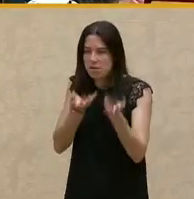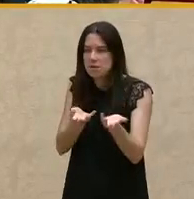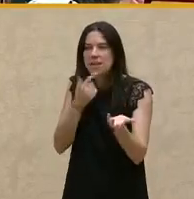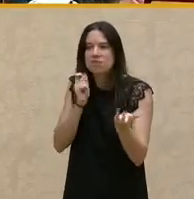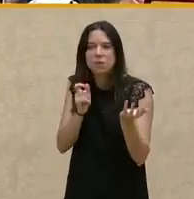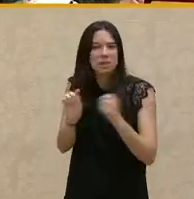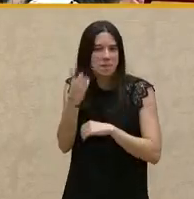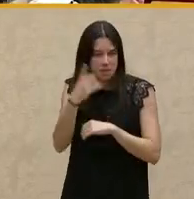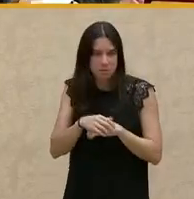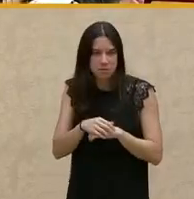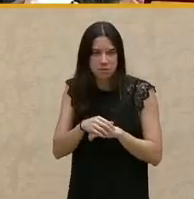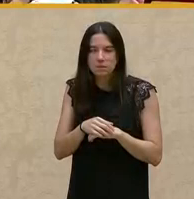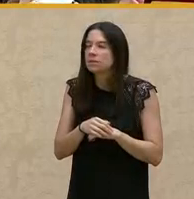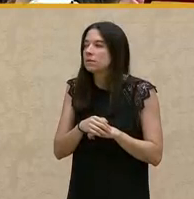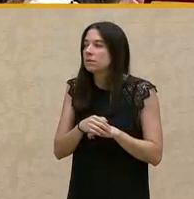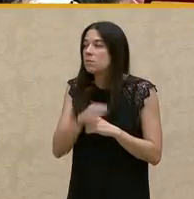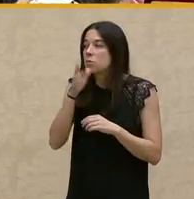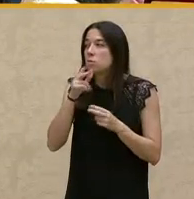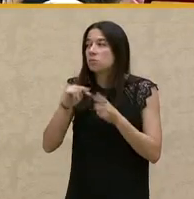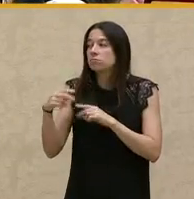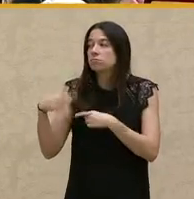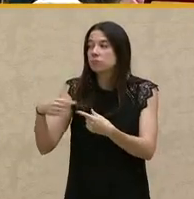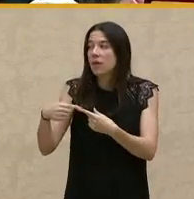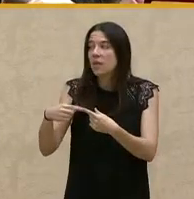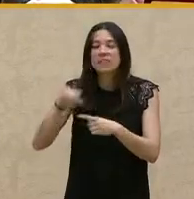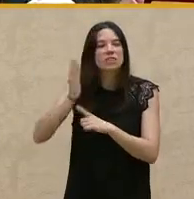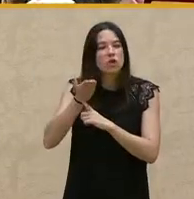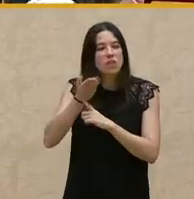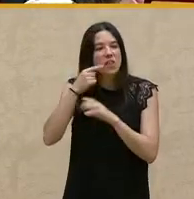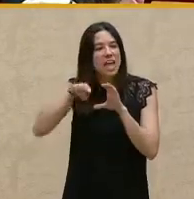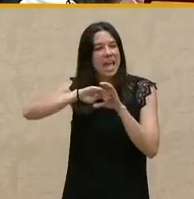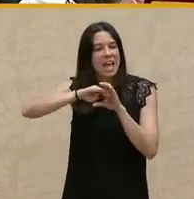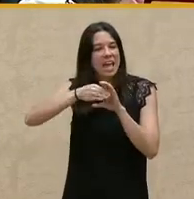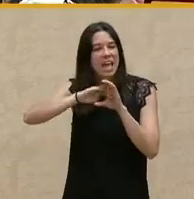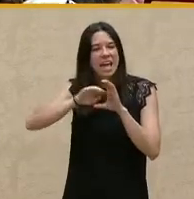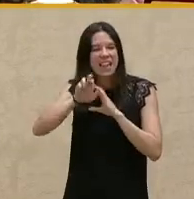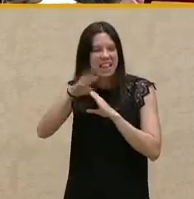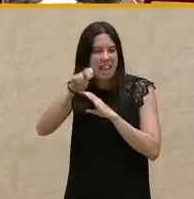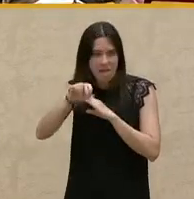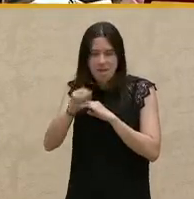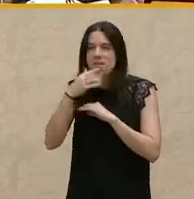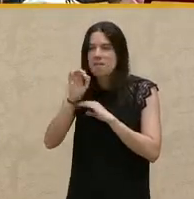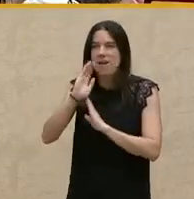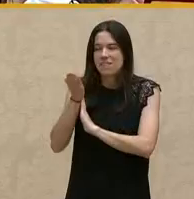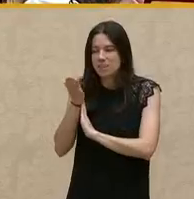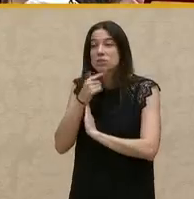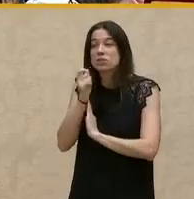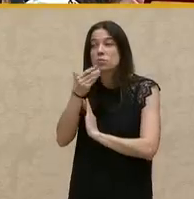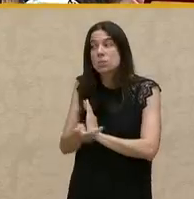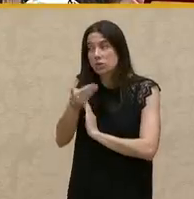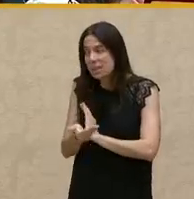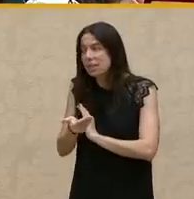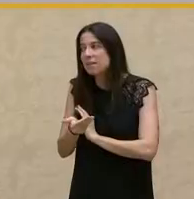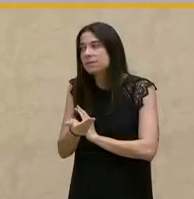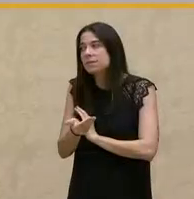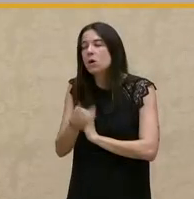dentro de las distróficas, de las distrofias de retina, una cosa que tenemos muy clara es